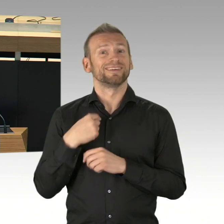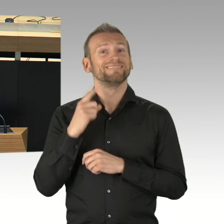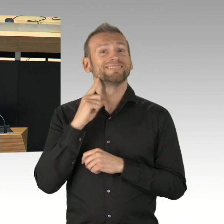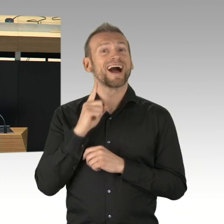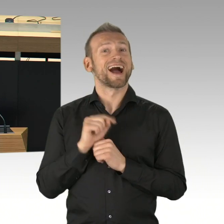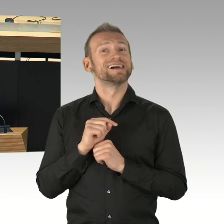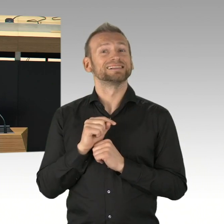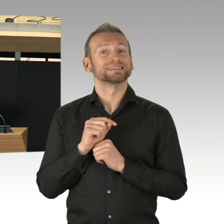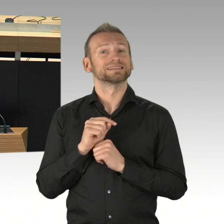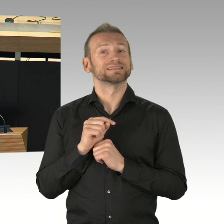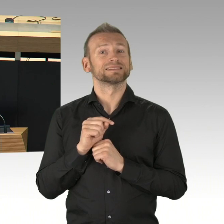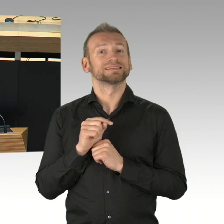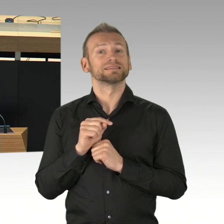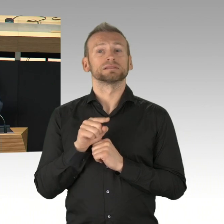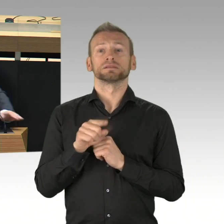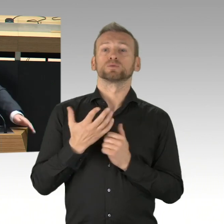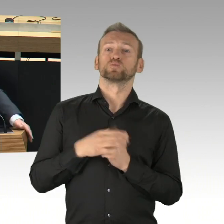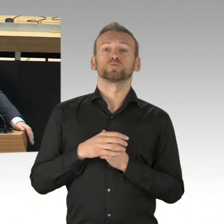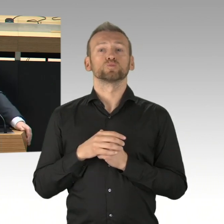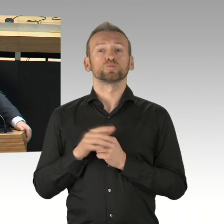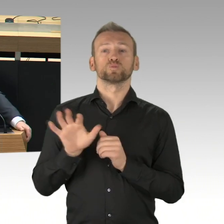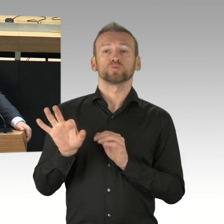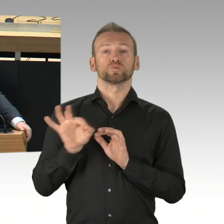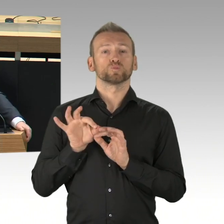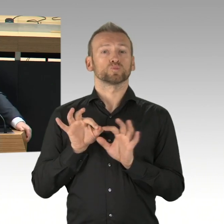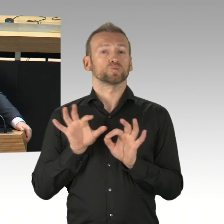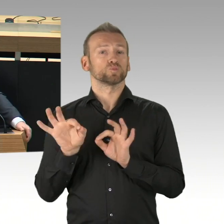Sie schaffen hier in dieser Stadt eine Notstandshysterie.